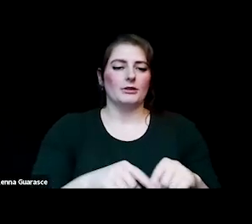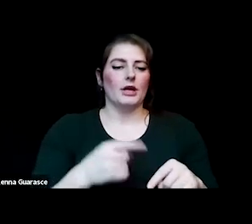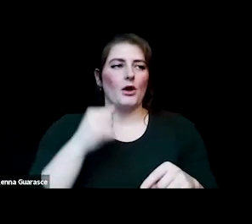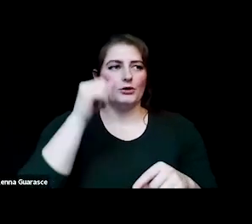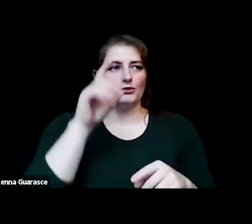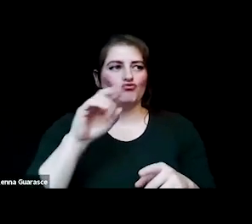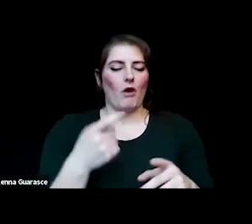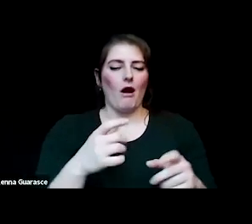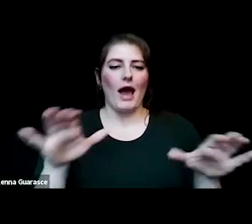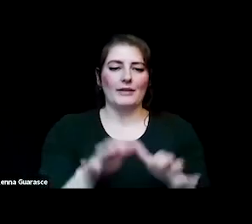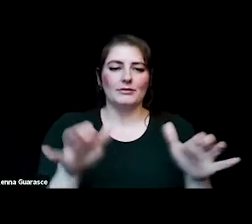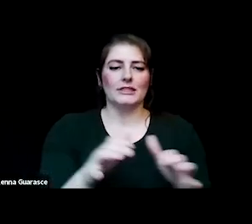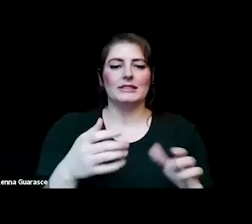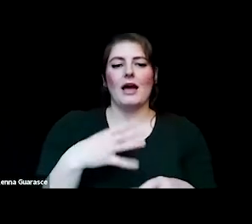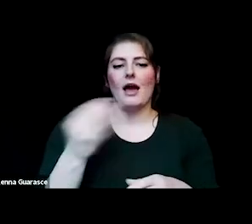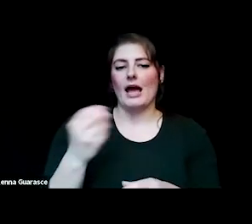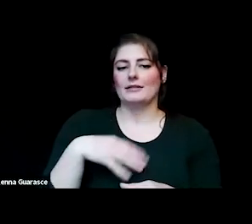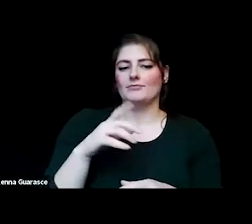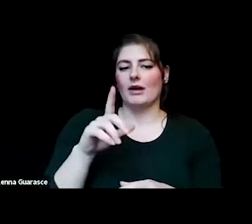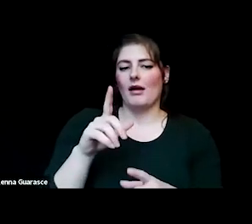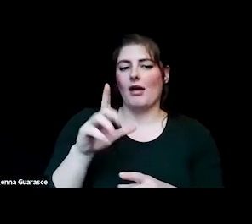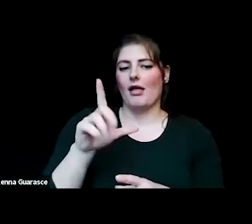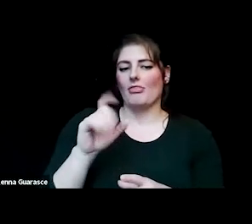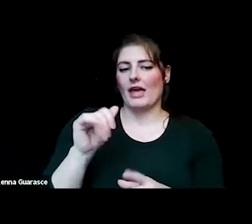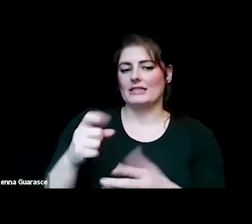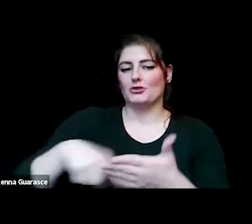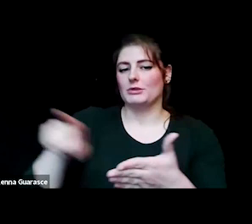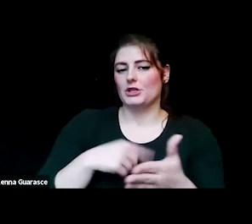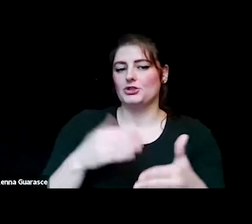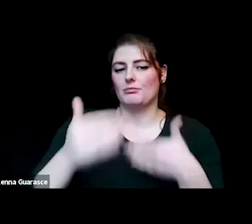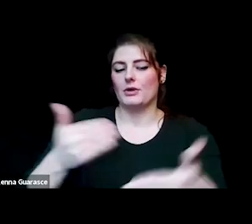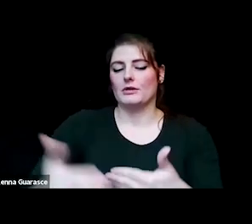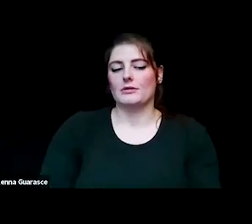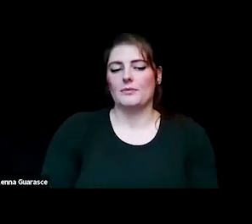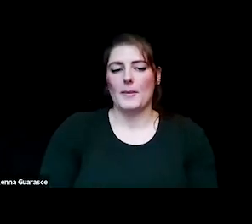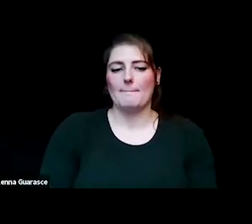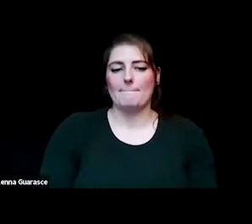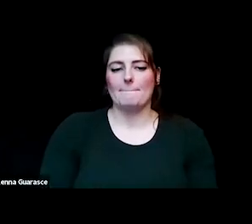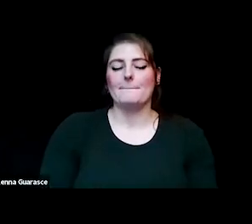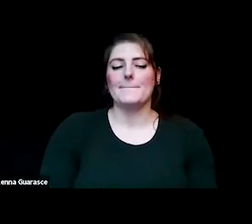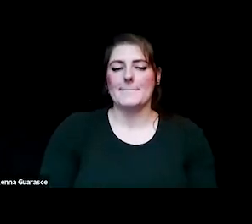y terminación de contrato de arrendamiento e incluso de considerar estos delitos como razón suficiente